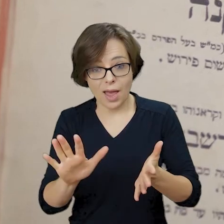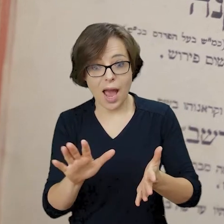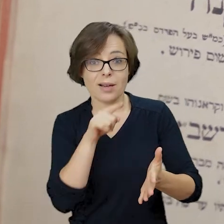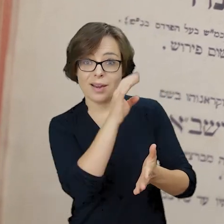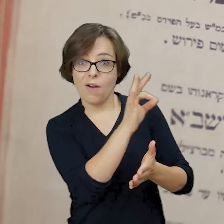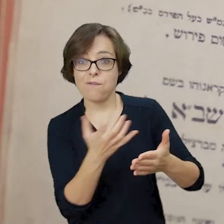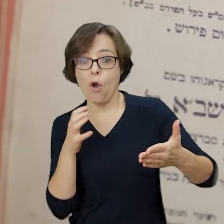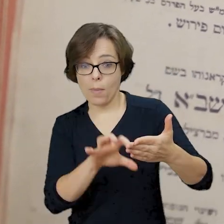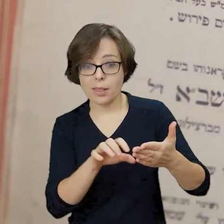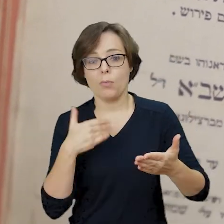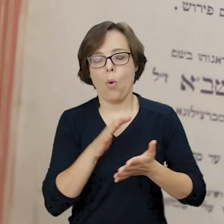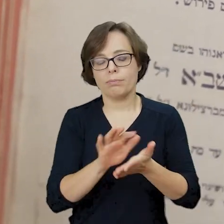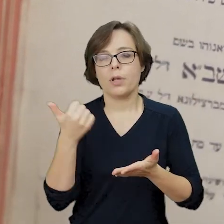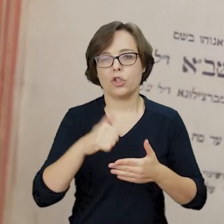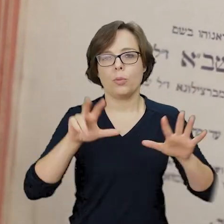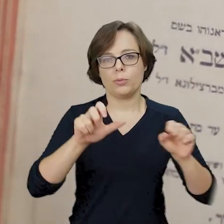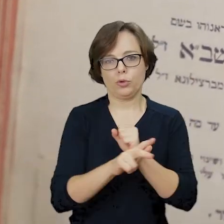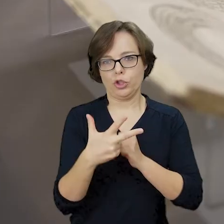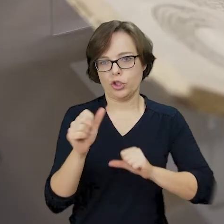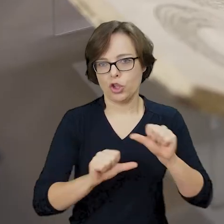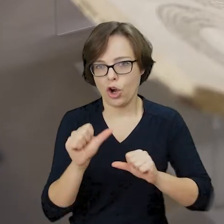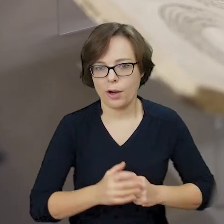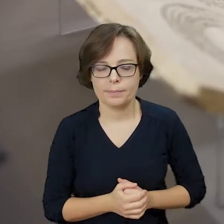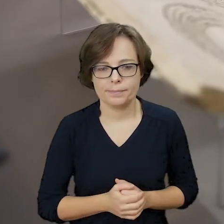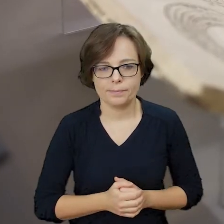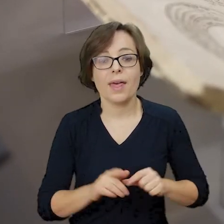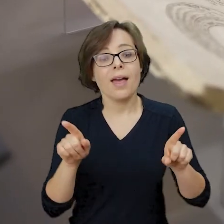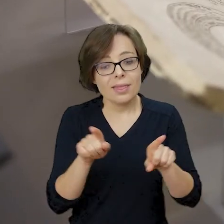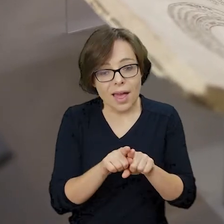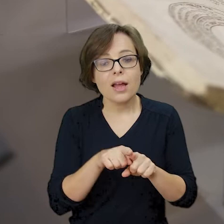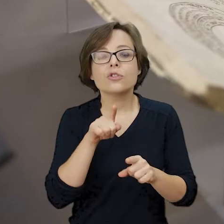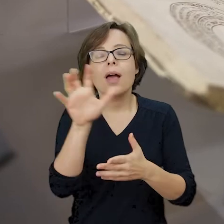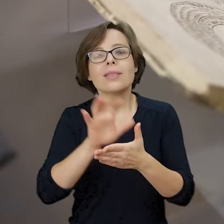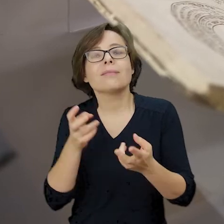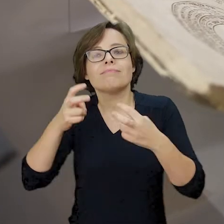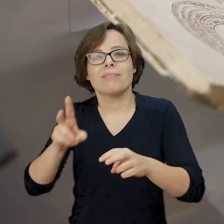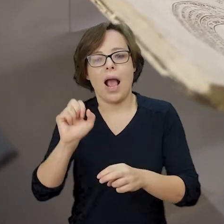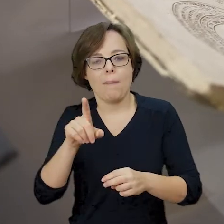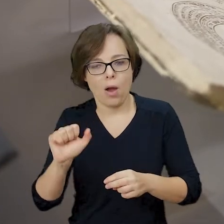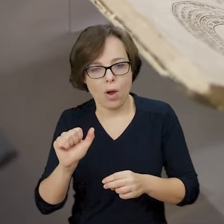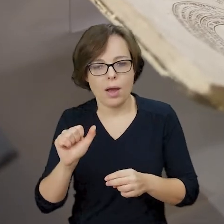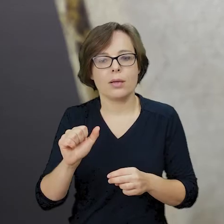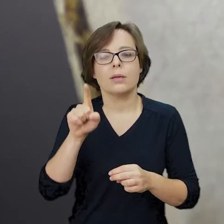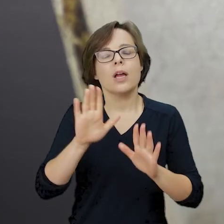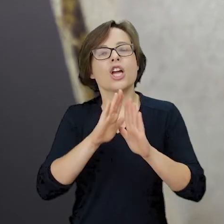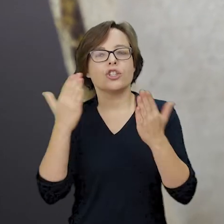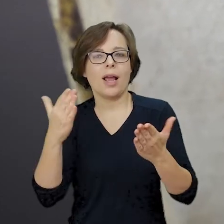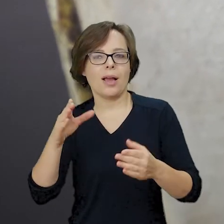w 1883 roku. A także tekst założycielski kabały, Sefer Jecir (Księgę Stworzenia),